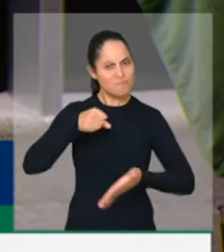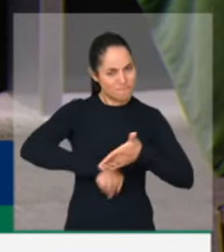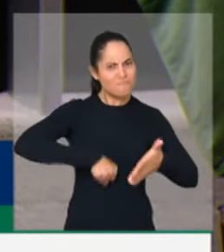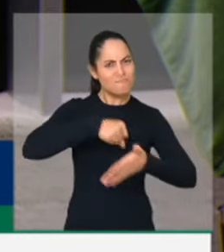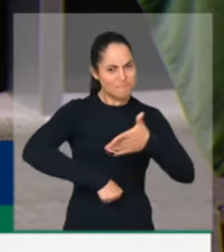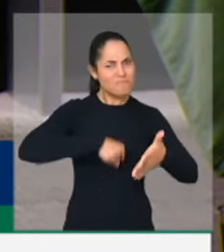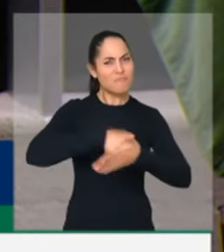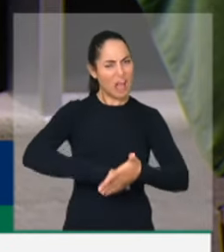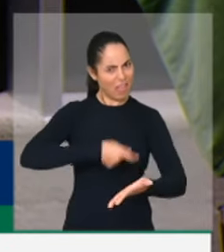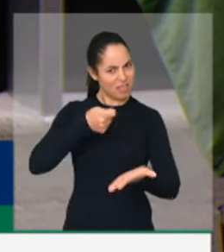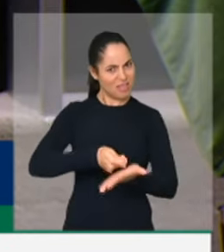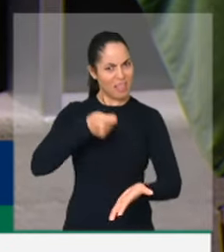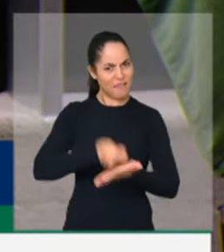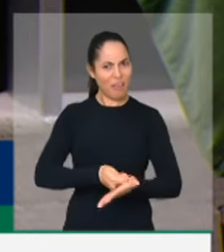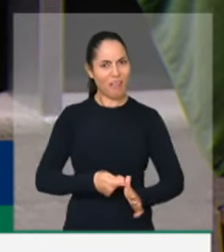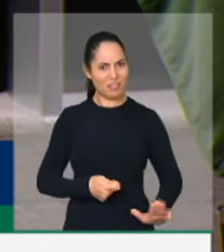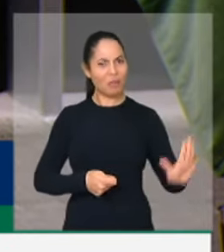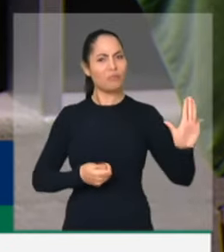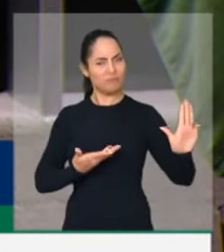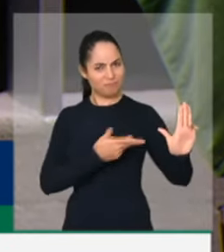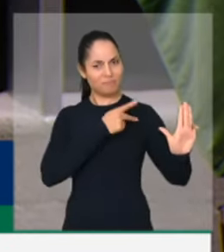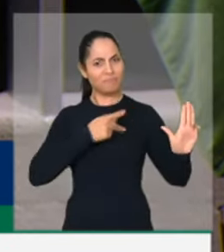ESPERANÇA AR AO BRASIL. DEVOLVER A ESSE POVO O DIREITO DE SONHAR E DE QUE NÓS SOMOS